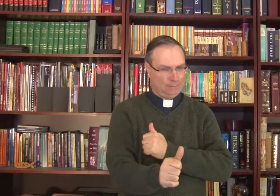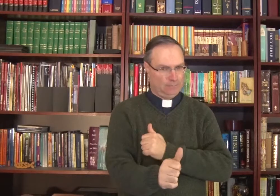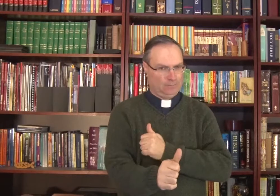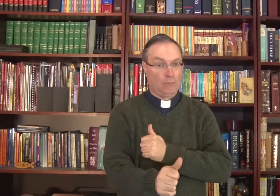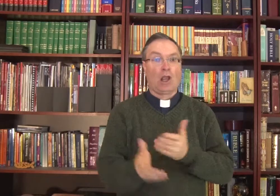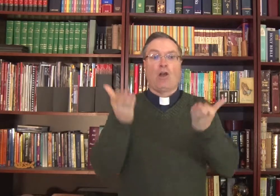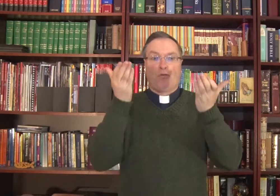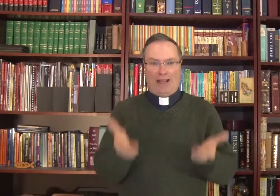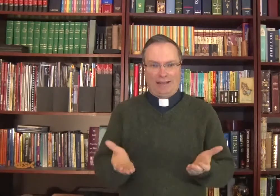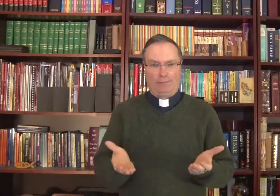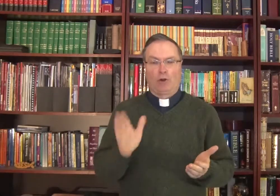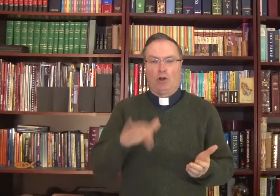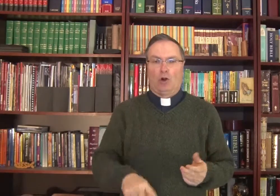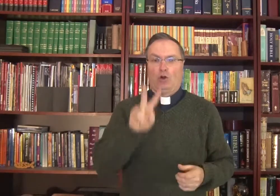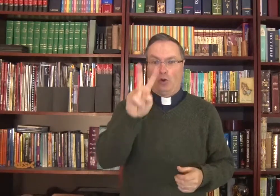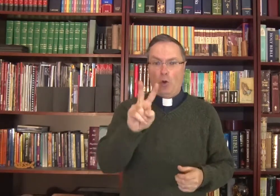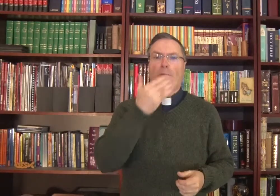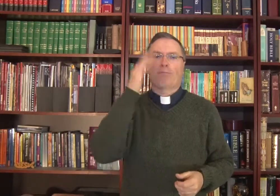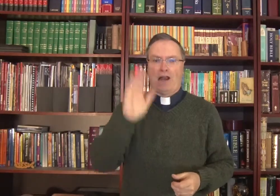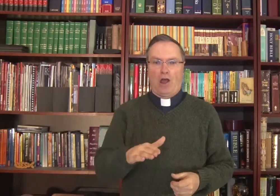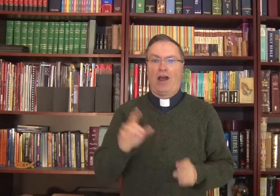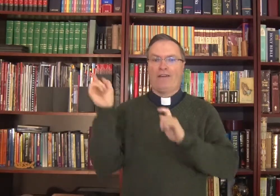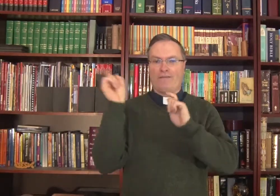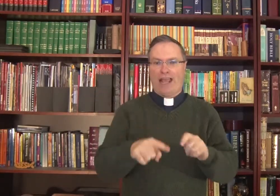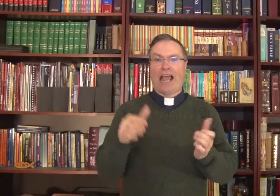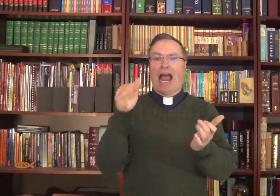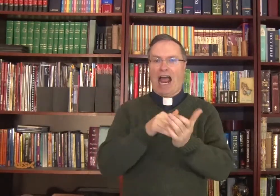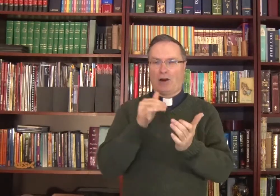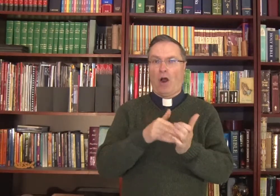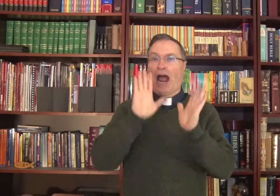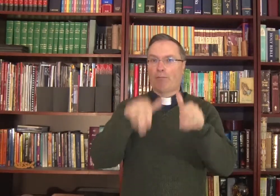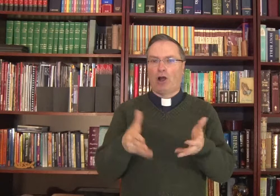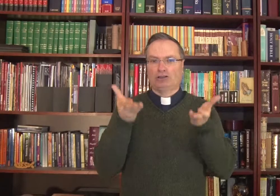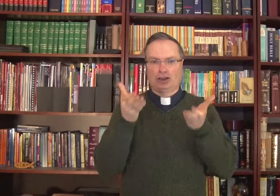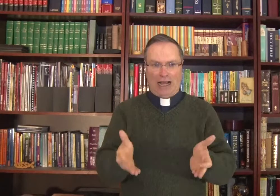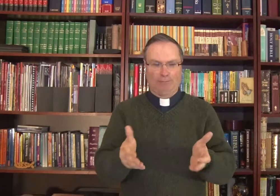Voici que deux malheurs viennent encore après cela.